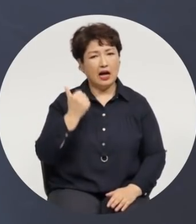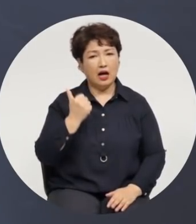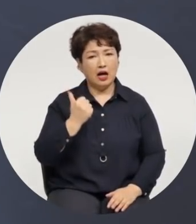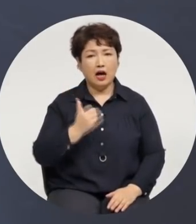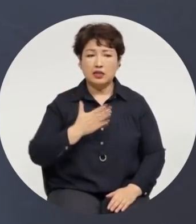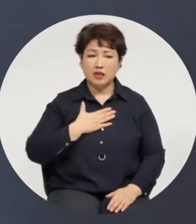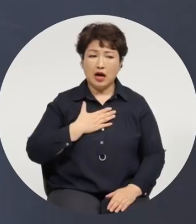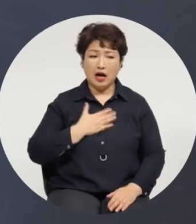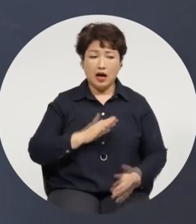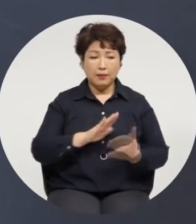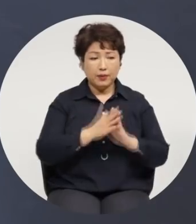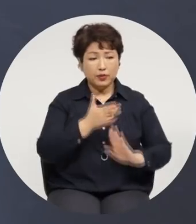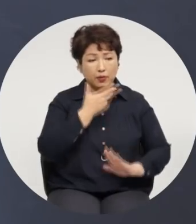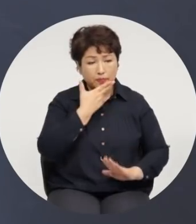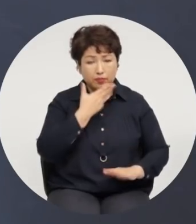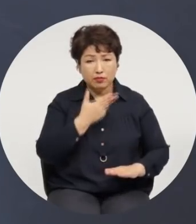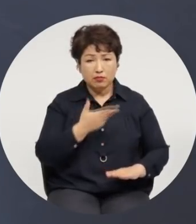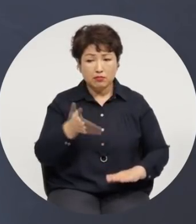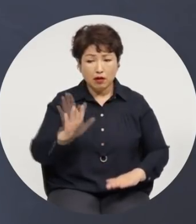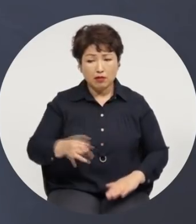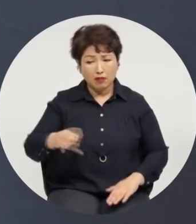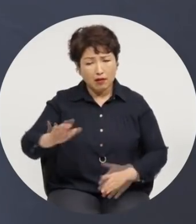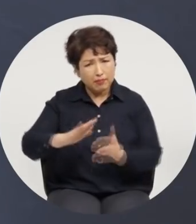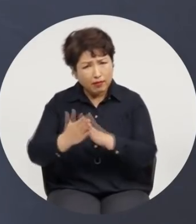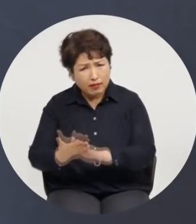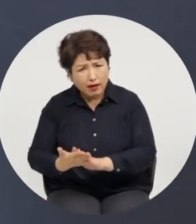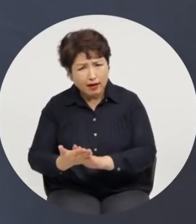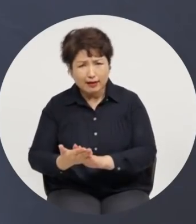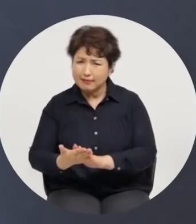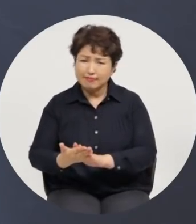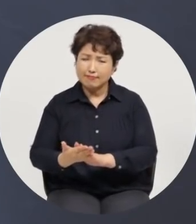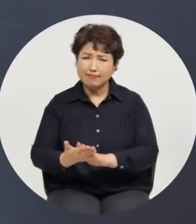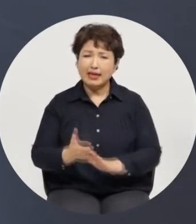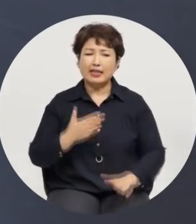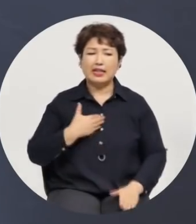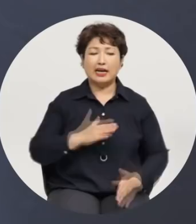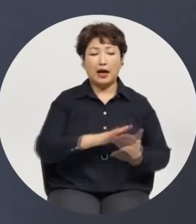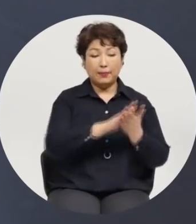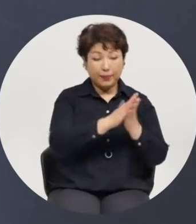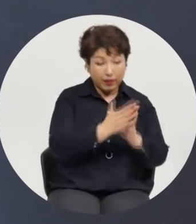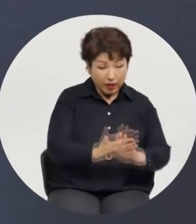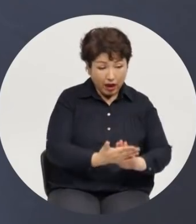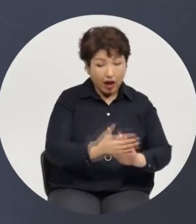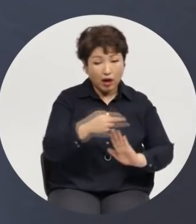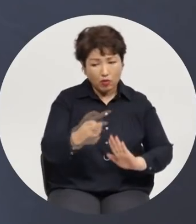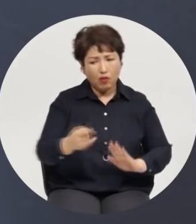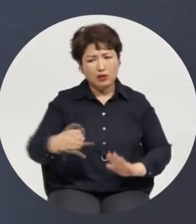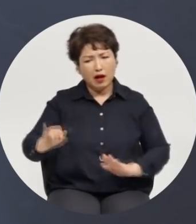내가 안 변하는데 아이가 어떻게 변하겠어요? 내가 변해도 아이가 변할지 말지 모르는데요 그러니까